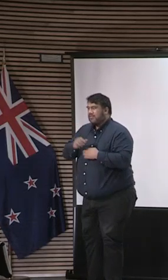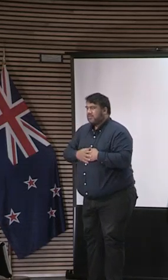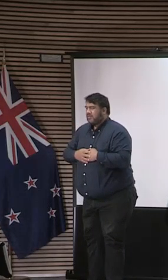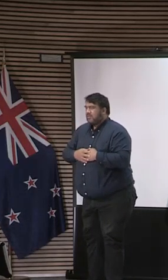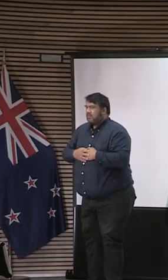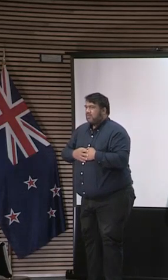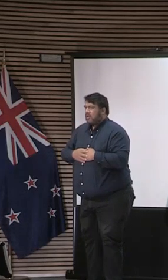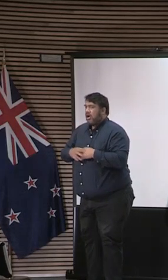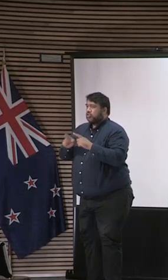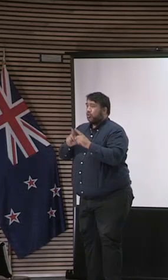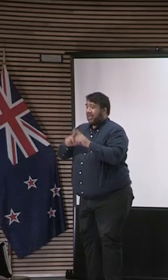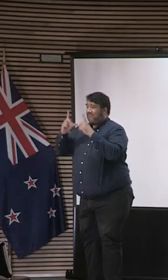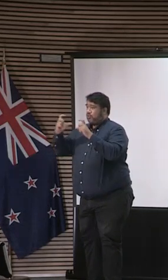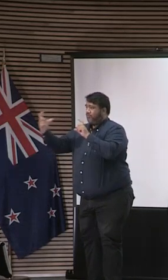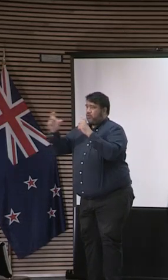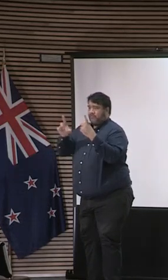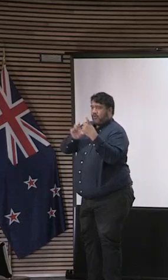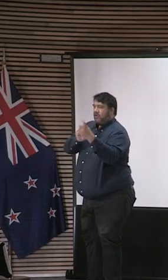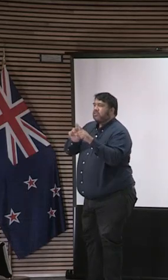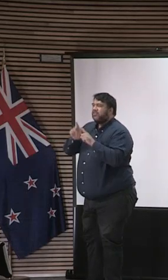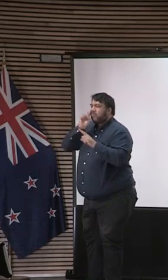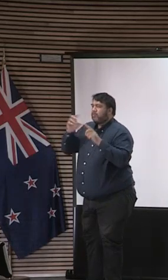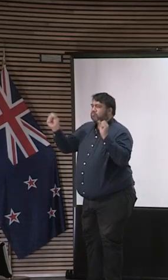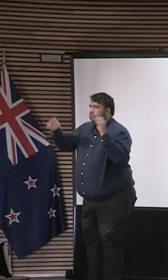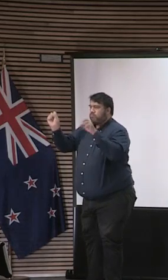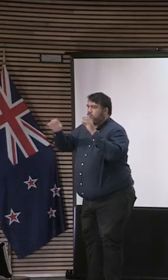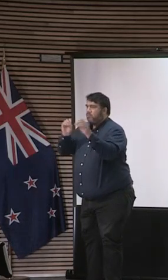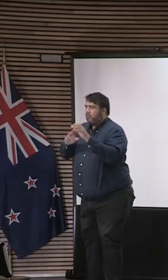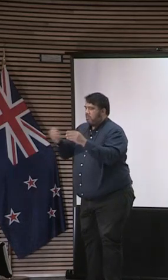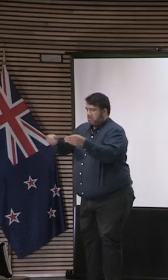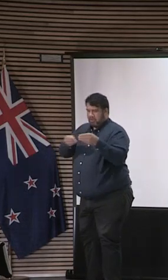hiahia ana ki te whakahaere, engari maamaa kaore o raatau ohorere? JACINDA ARDERN: Ki taku